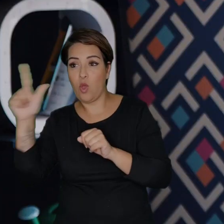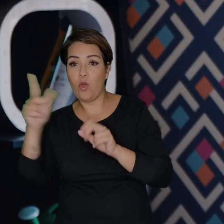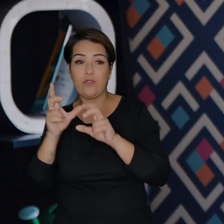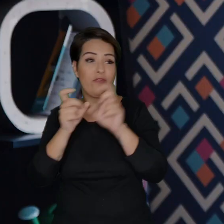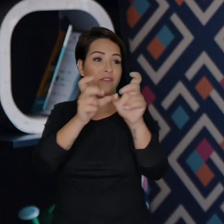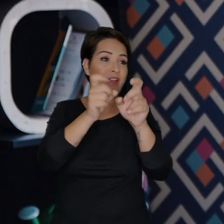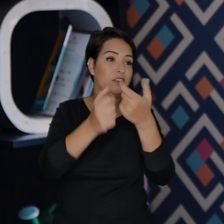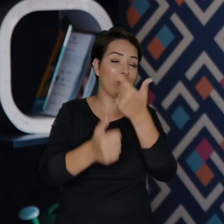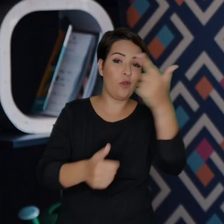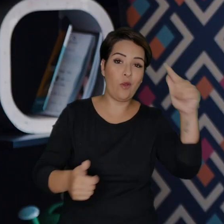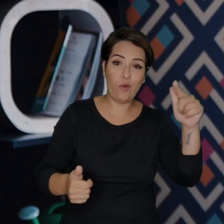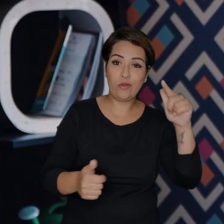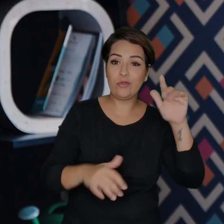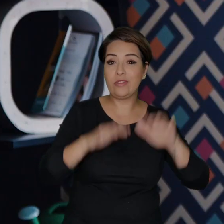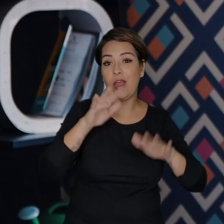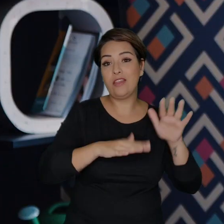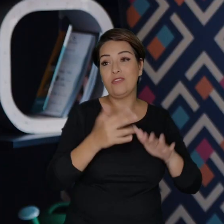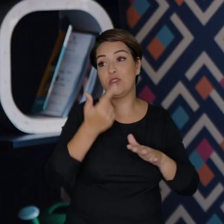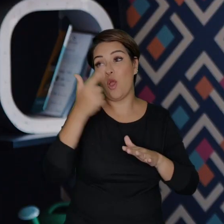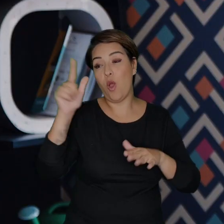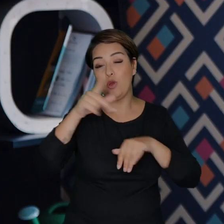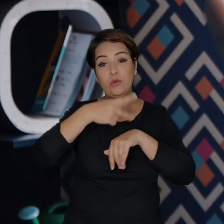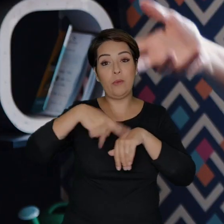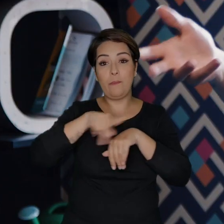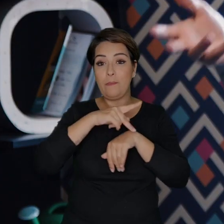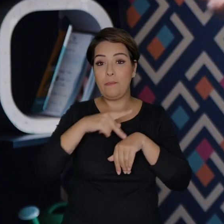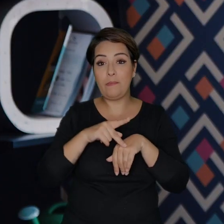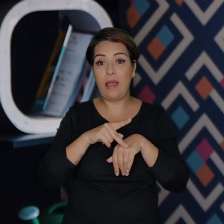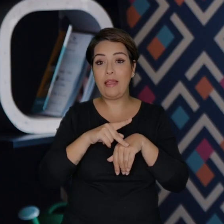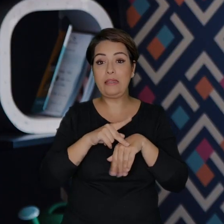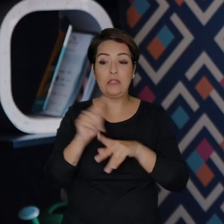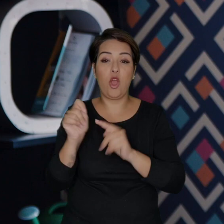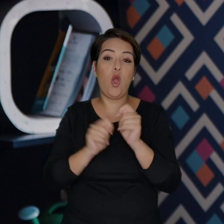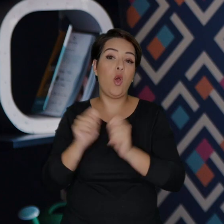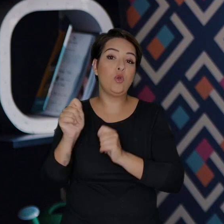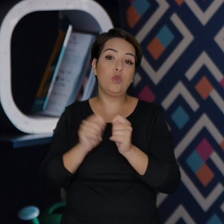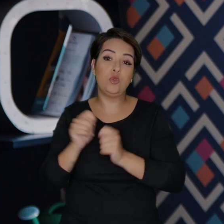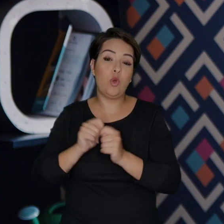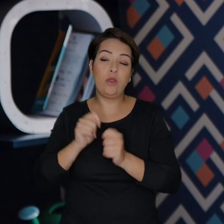Nem sempre quando você manda a sua produção para um outro país, você vai ter o controle